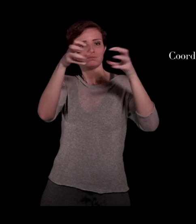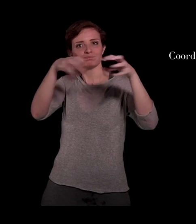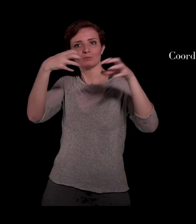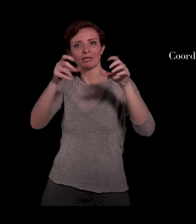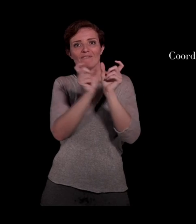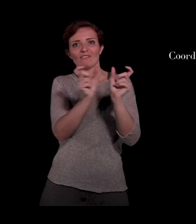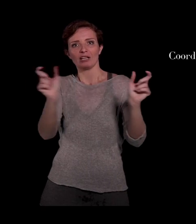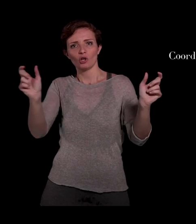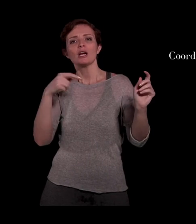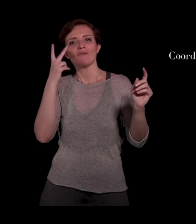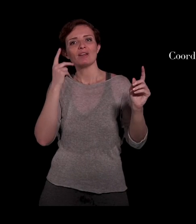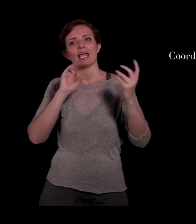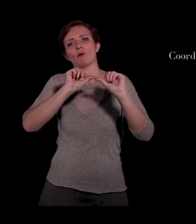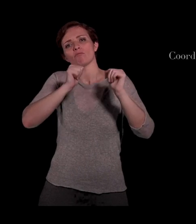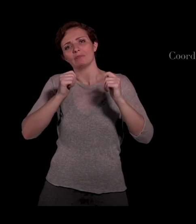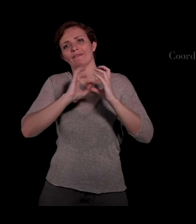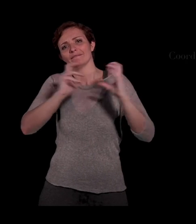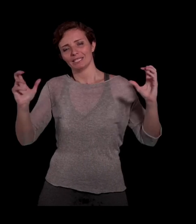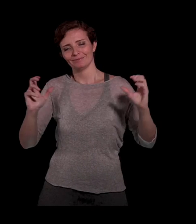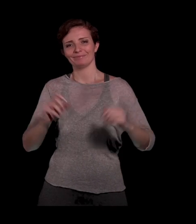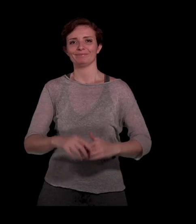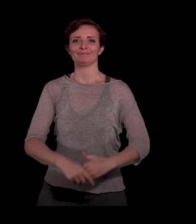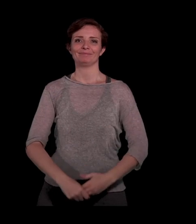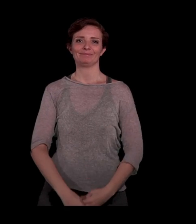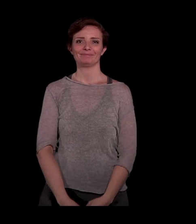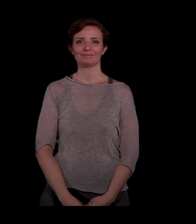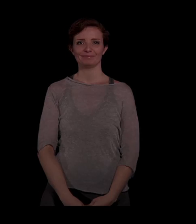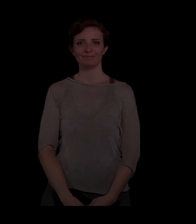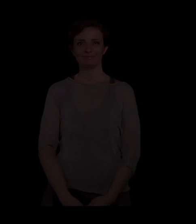che vedremo in diverse modalità, tra cui quella dei prodotti notevoli.